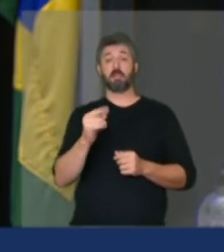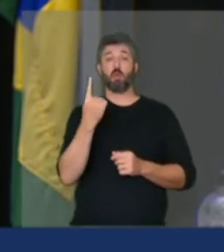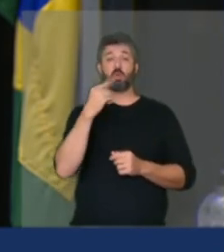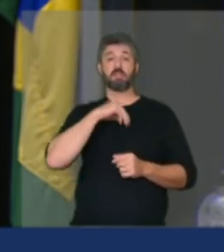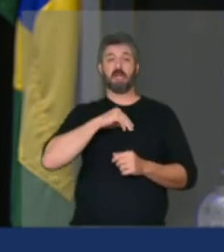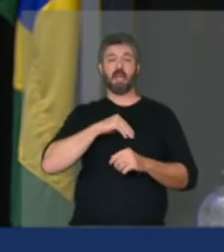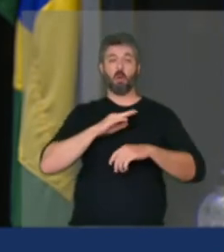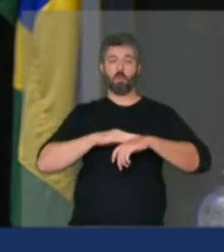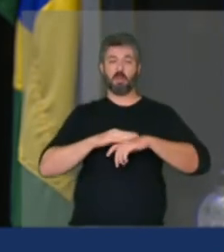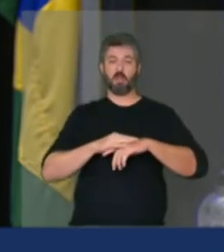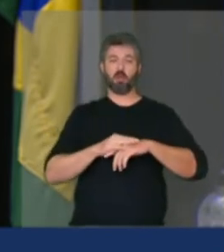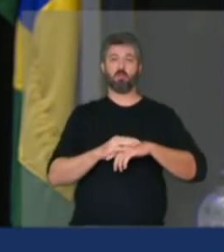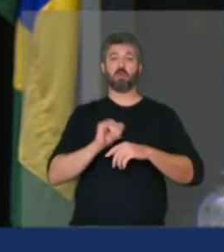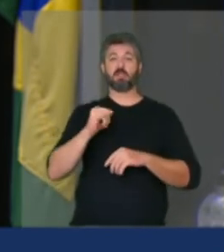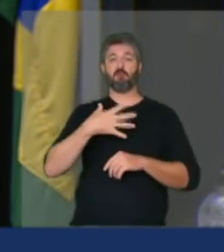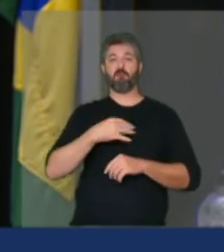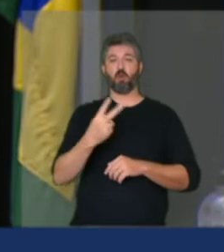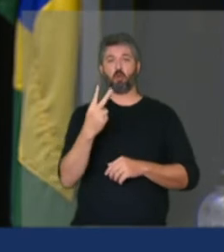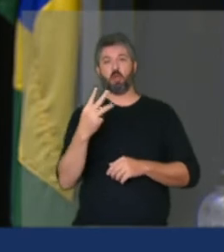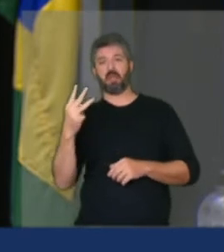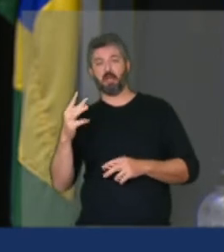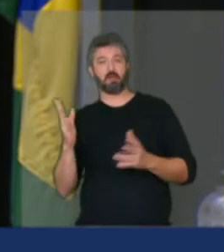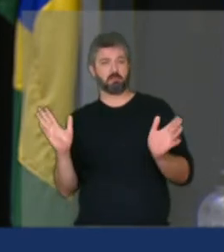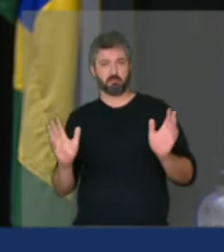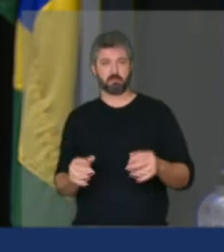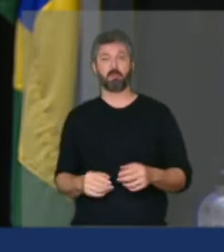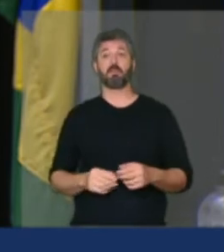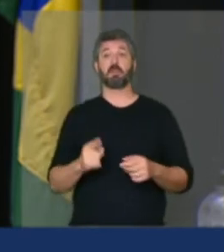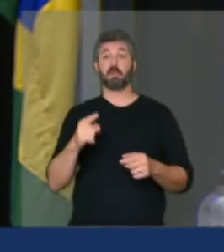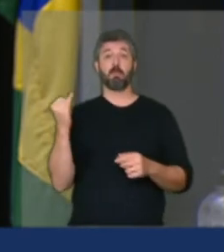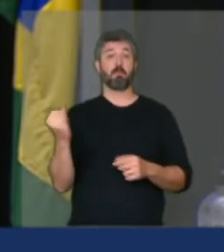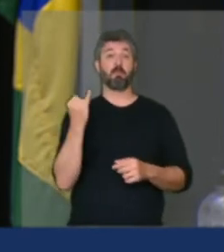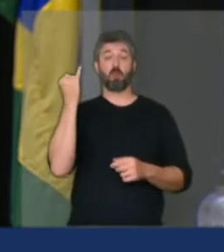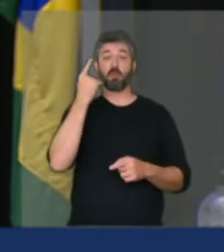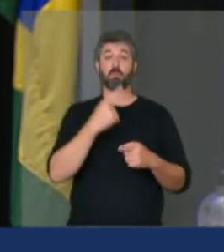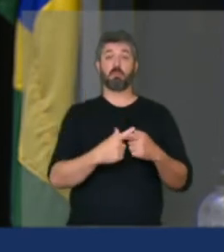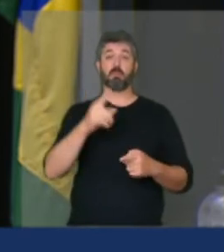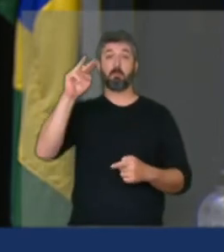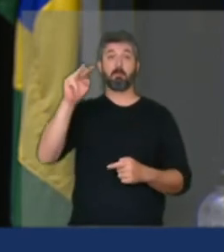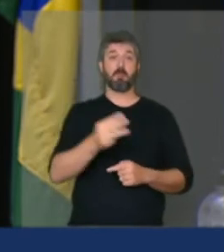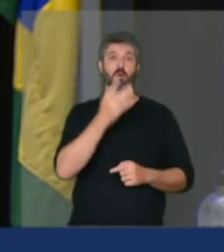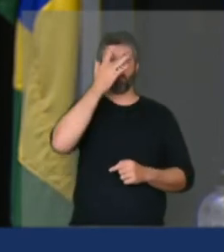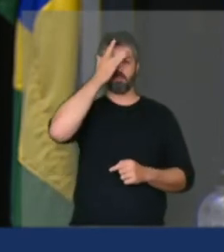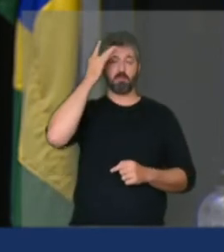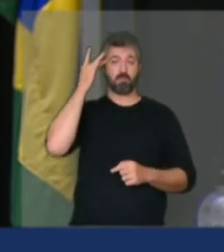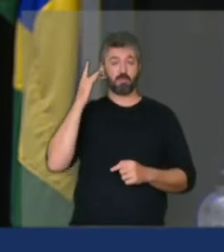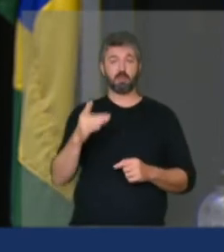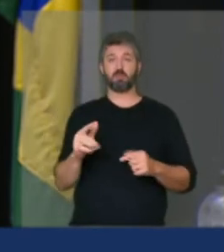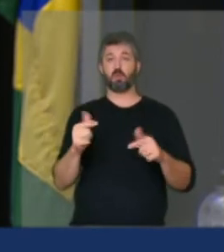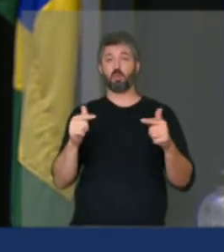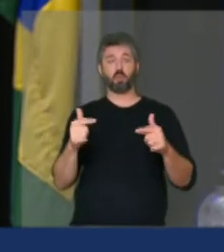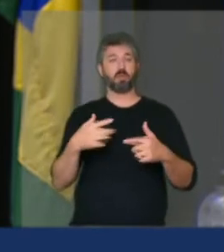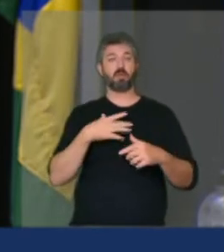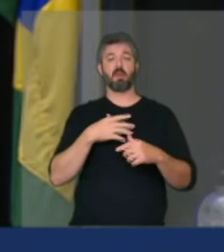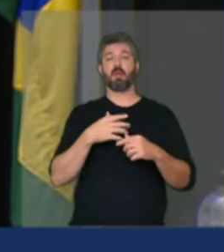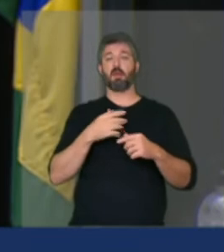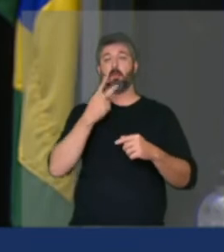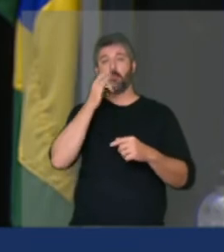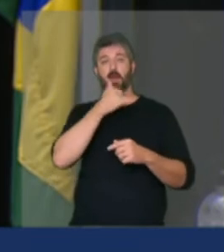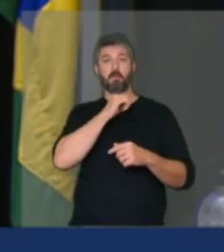FILHOS. ESSA PROVIDÊNCIA É FUNDAMENTAL, POIS TEMOS MILHÕES DE DESAMPARADOS E ORFÃOS NO NOSSO PAÍS CONSEQUENTE DA COVID, SENHOR